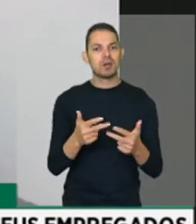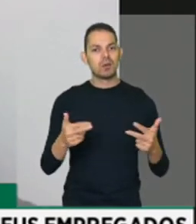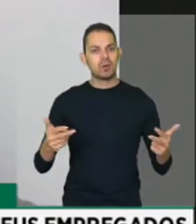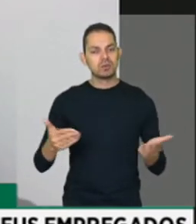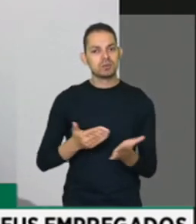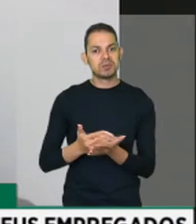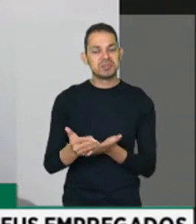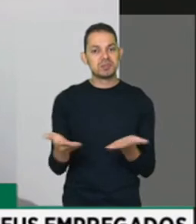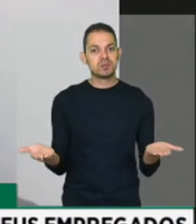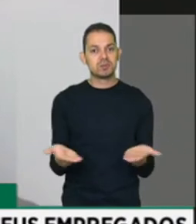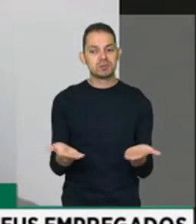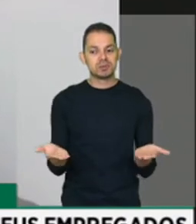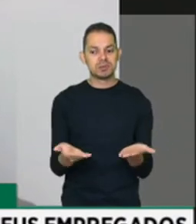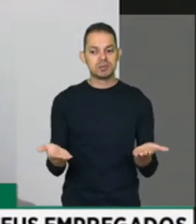PRIMEIRO SAUDAR AQUILO QUE FOI